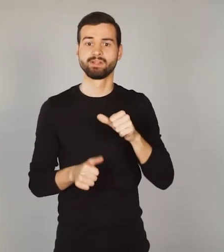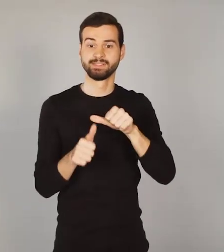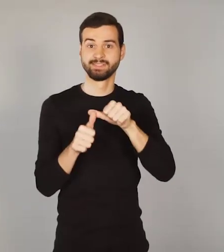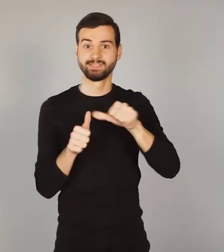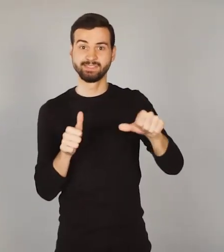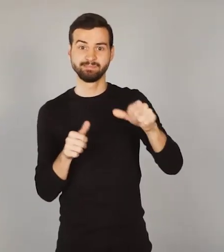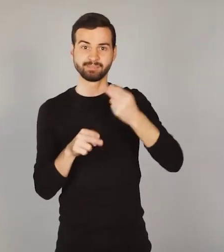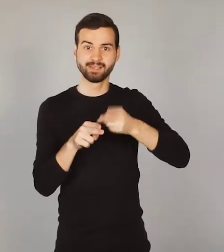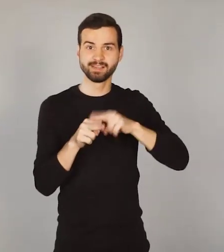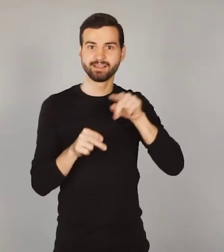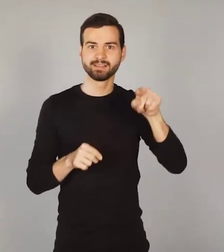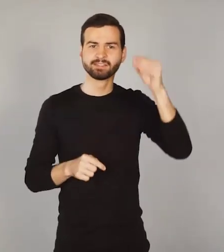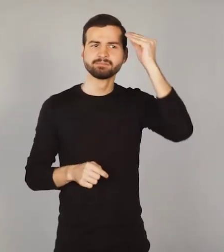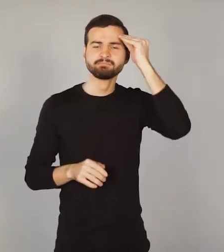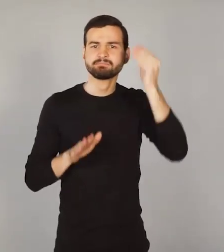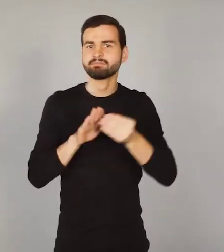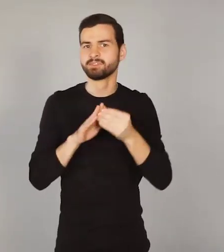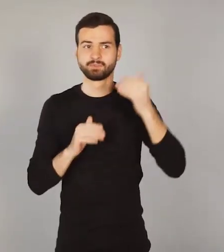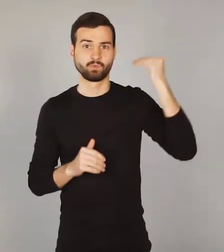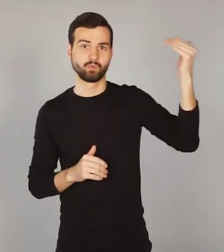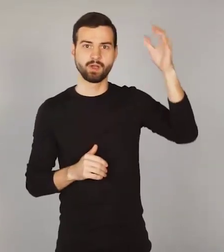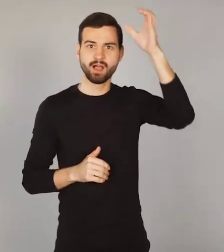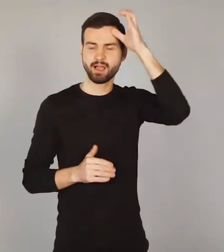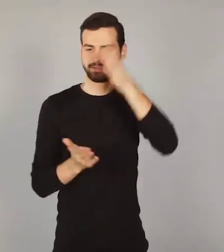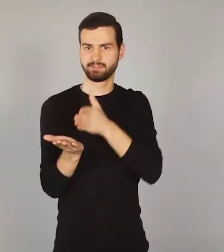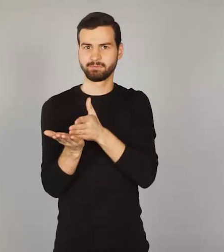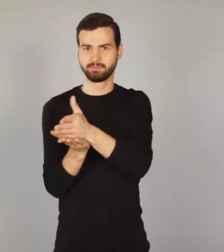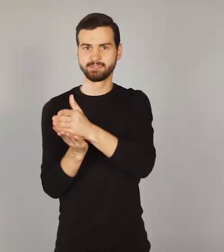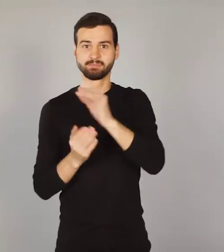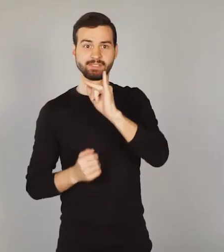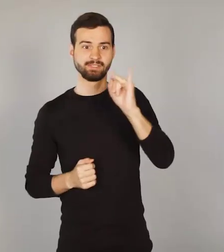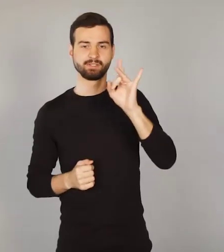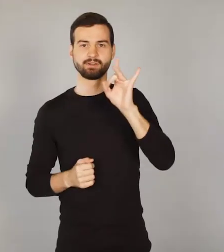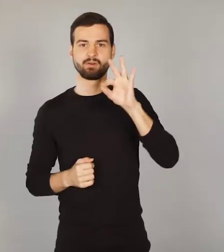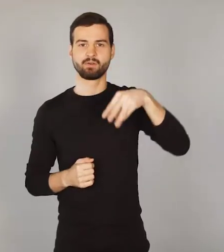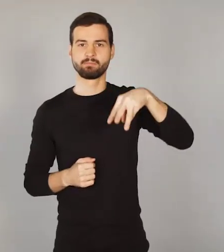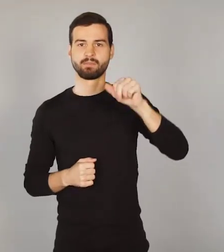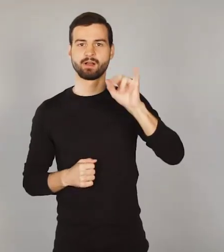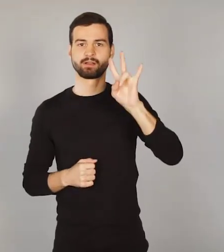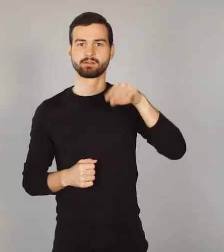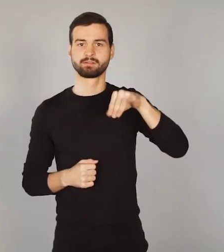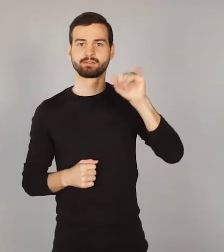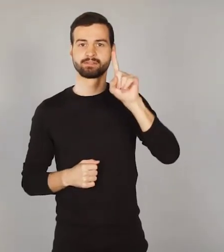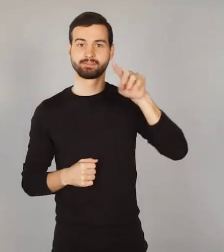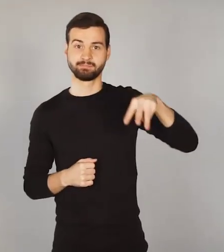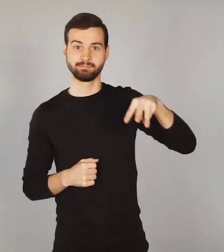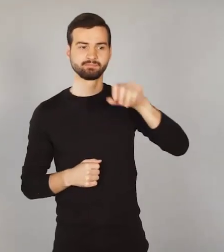В этом заключалась философия и эстетика академизма и зарождающегося в нем романтизма.